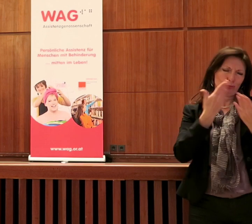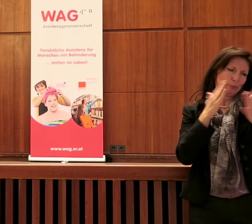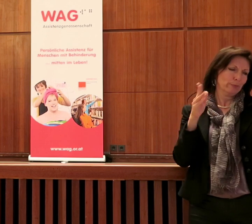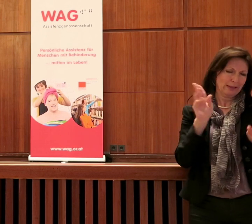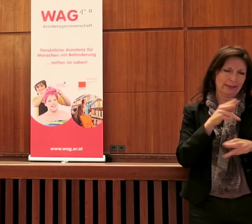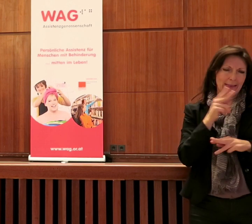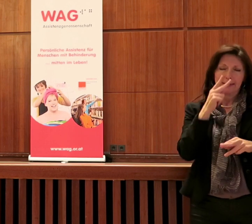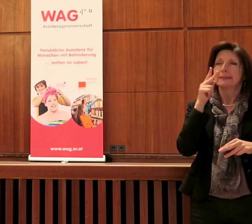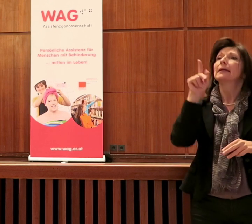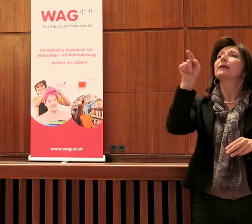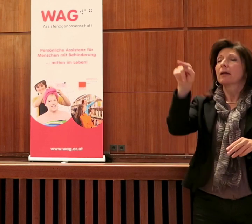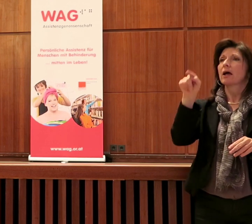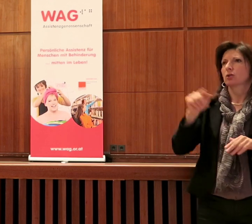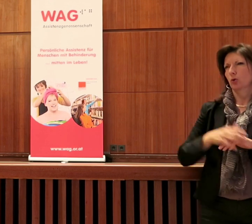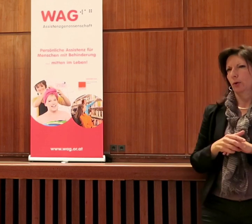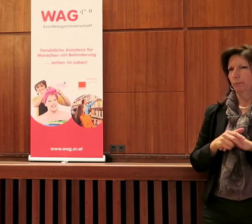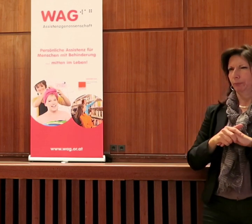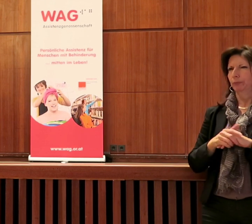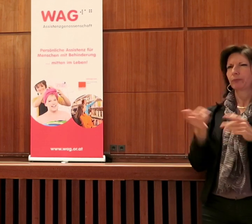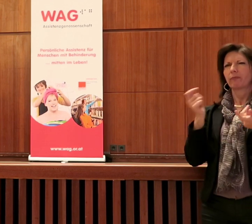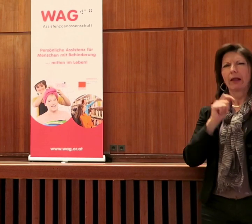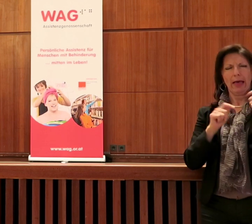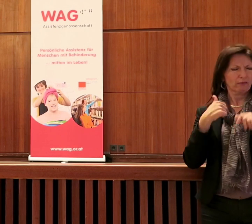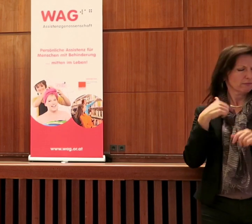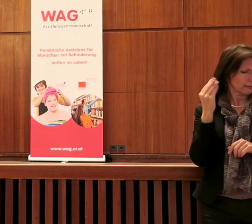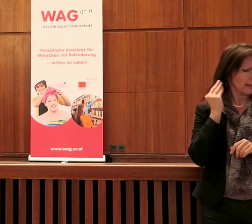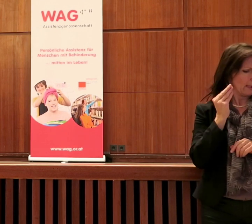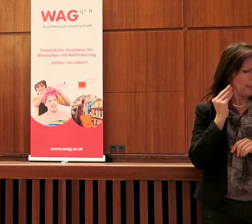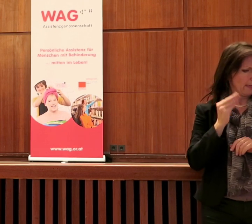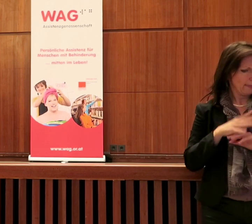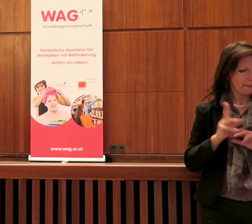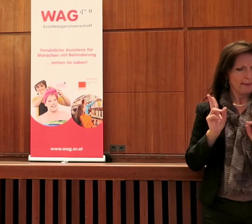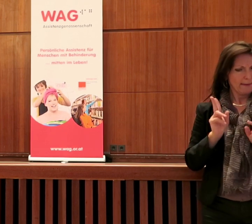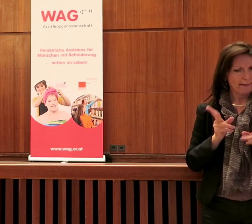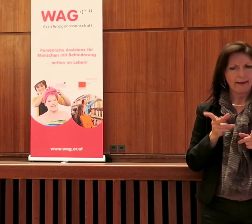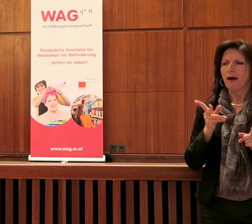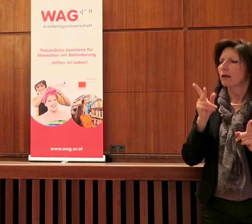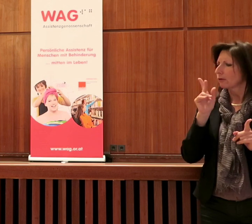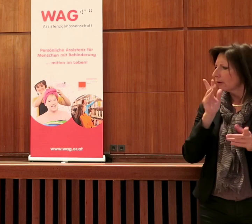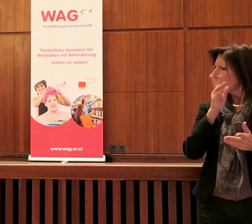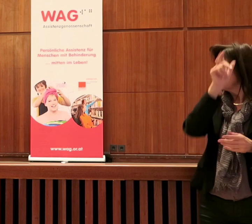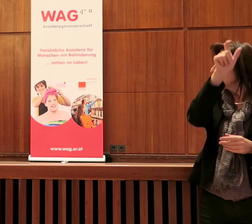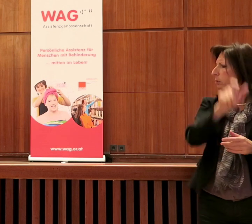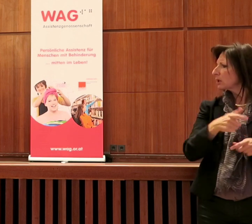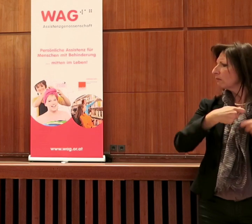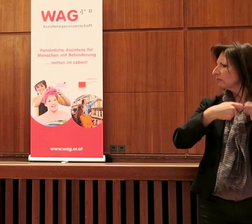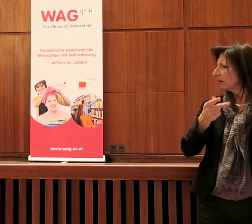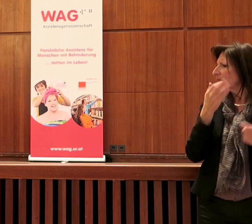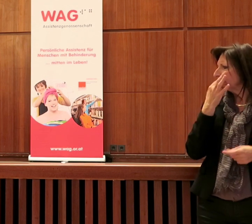Jetzt lernt man da: Okay, beim Einkaufen, man kann die Verkäuferin fragen. Super Idee, ja?!